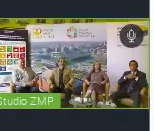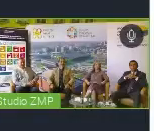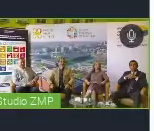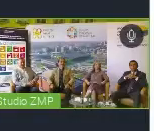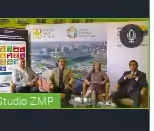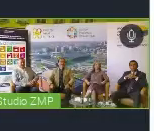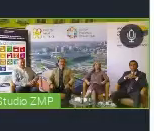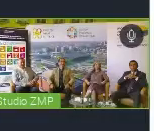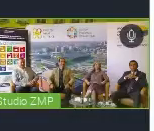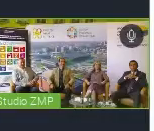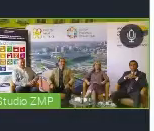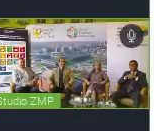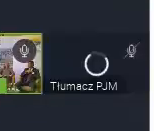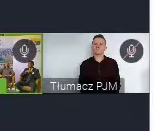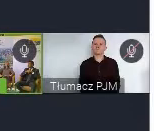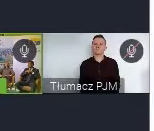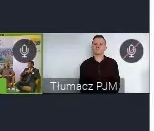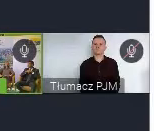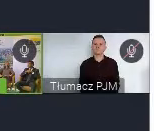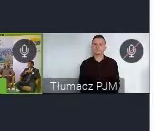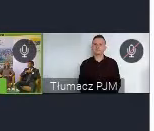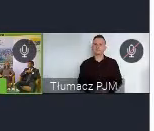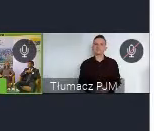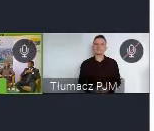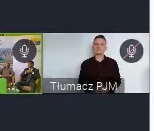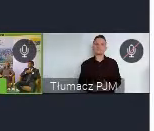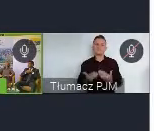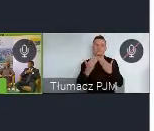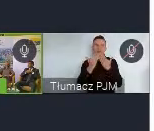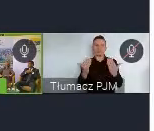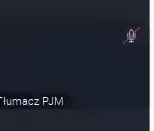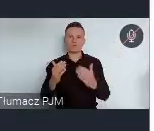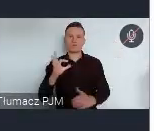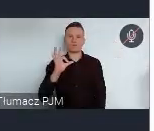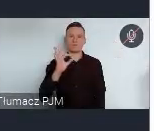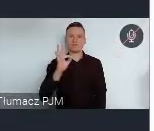Dziękuję Stinie Heikkila, ekspertce programu URBACT.